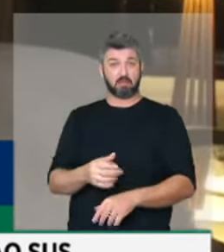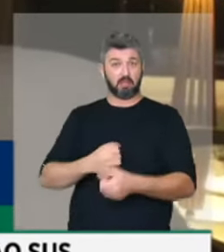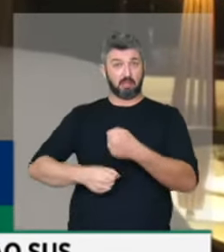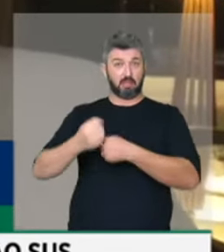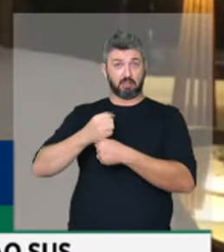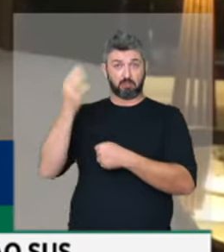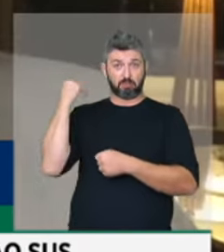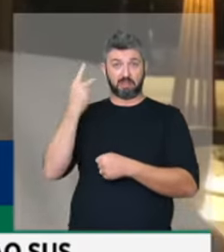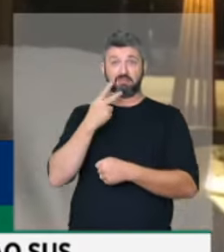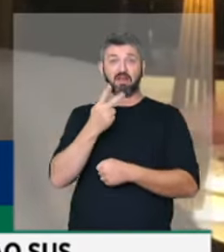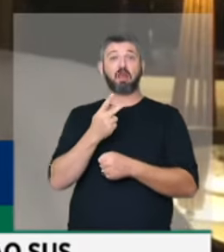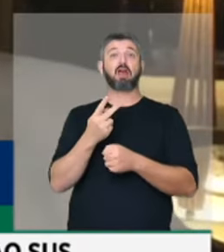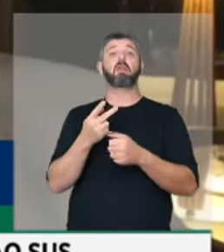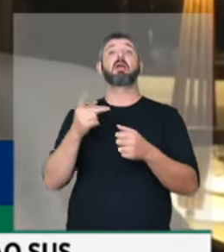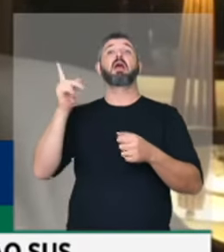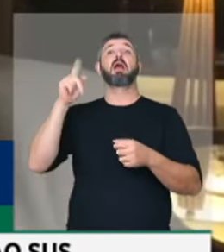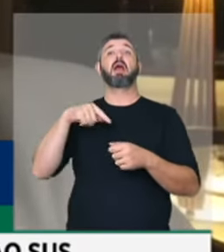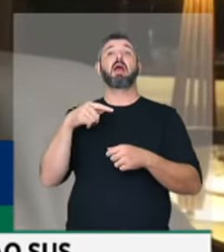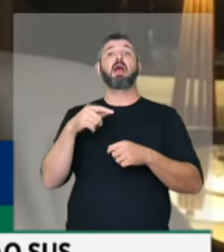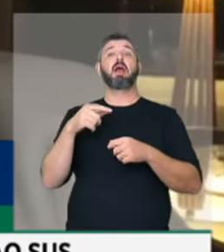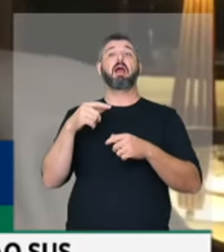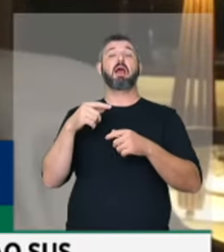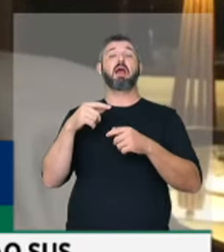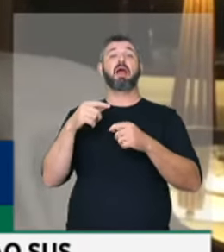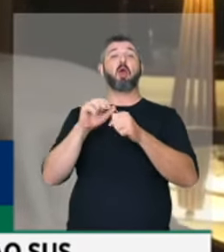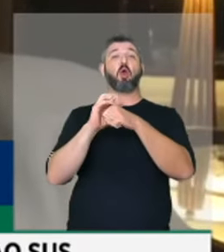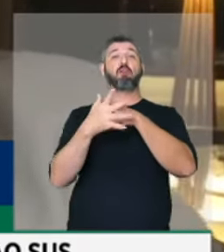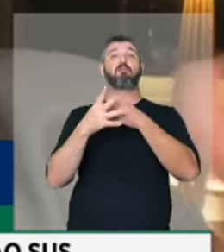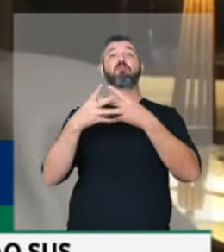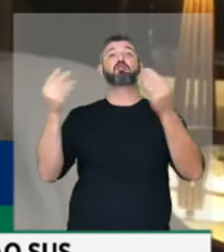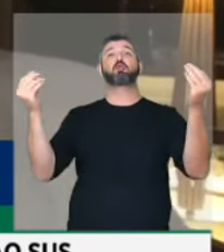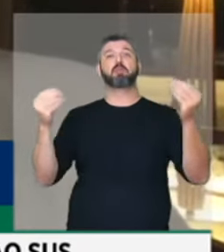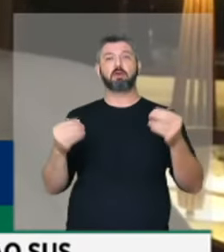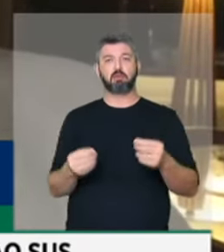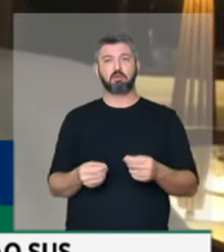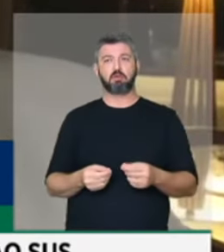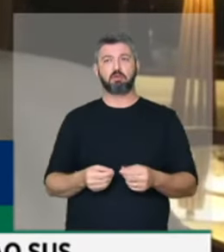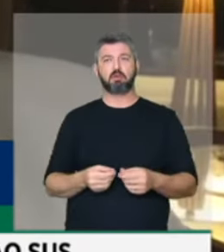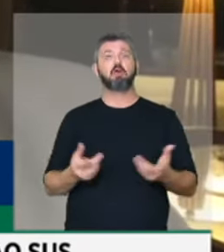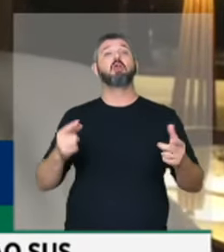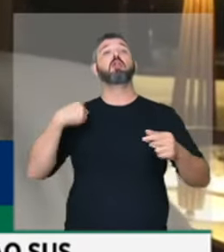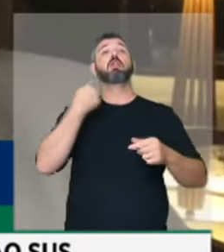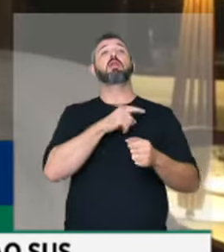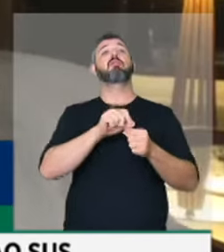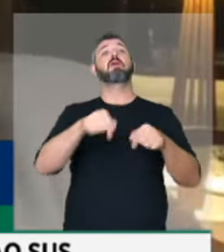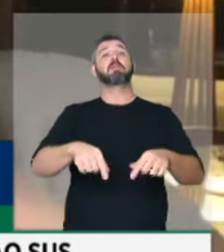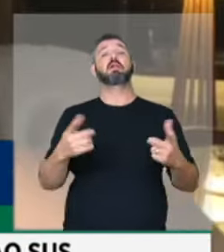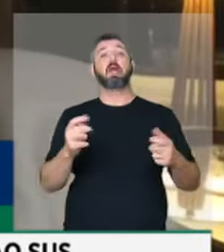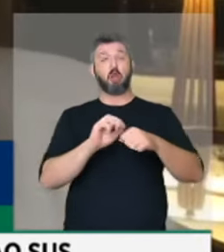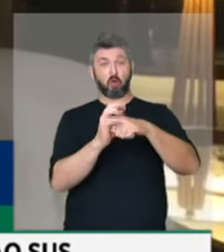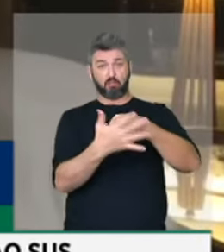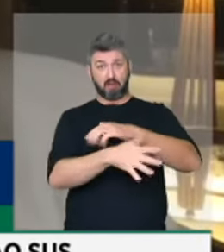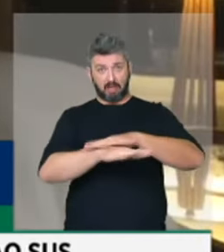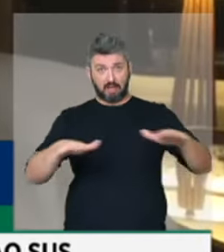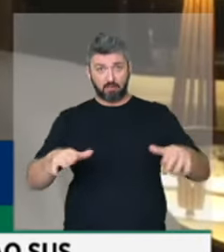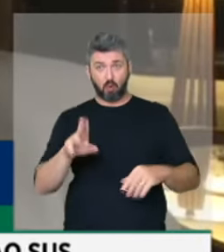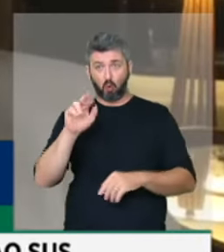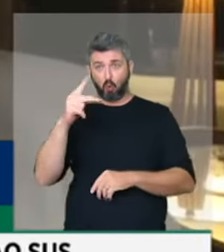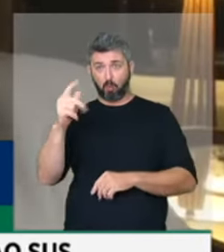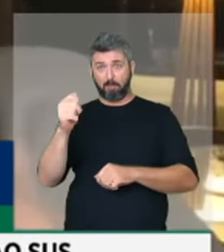RIO GRANDE DO SUL ESTÃO VAZIA, E A PANDEMIA INDO EMBORA, ESTAVA COMEMORANDO QUE ESTAVA INDO EMBORA, O QUE A GENTE ESTÁ FAZENDO AQUI, SE PANDEMIA ACABOU, UPAS DO RIO GRANDE DO SUL ESTÁ VAZIA, E POR QUE A GENTE ESTÁ COM ESSA